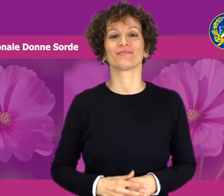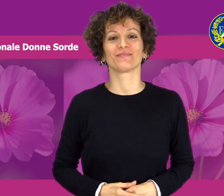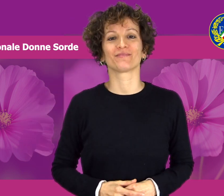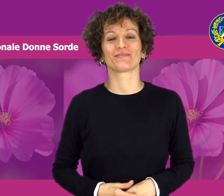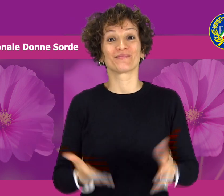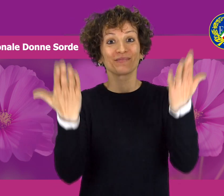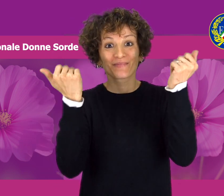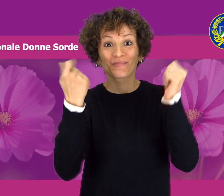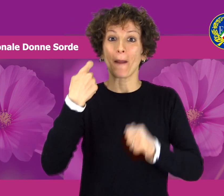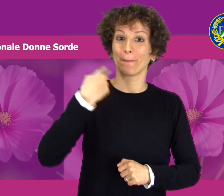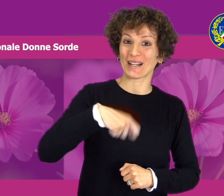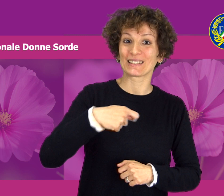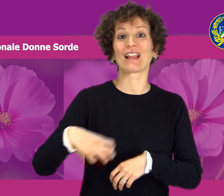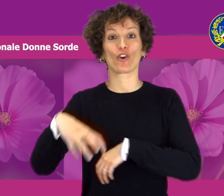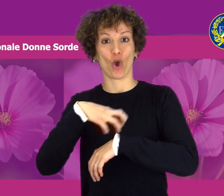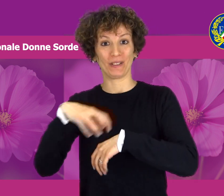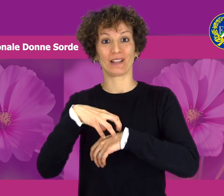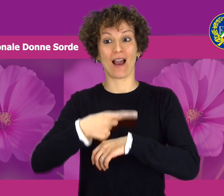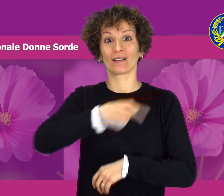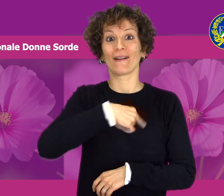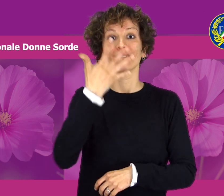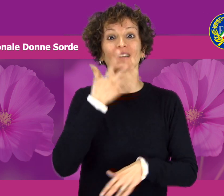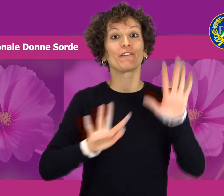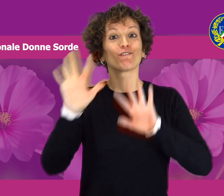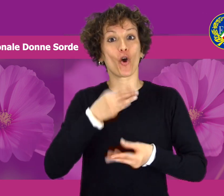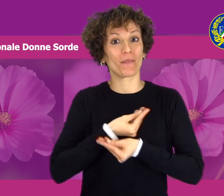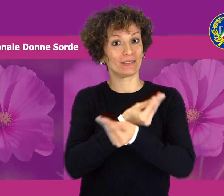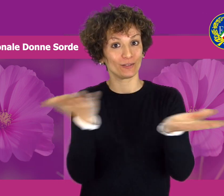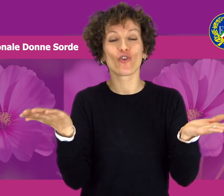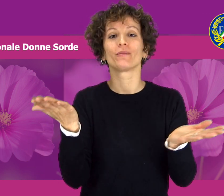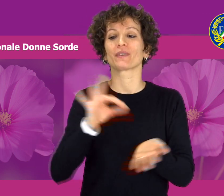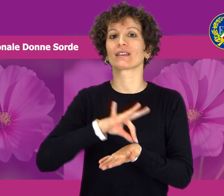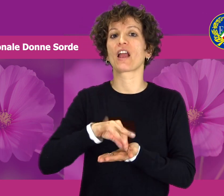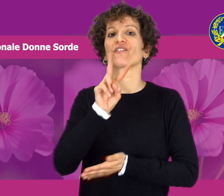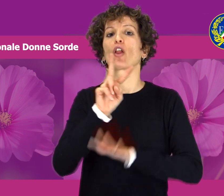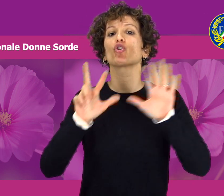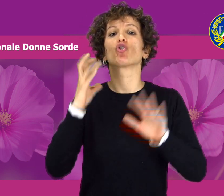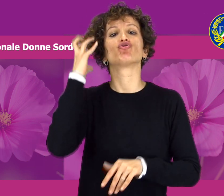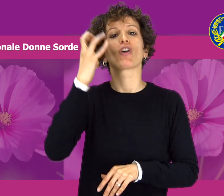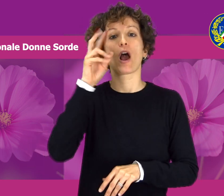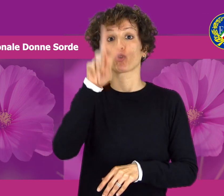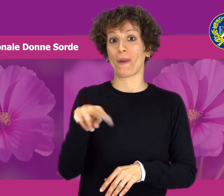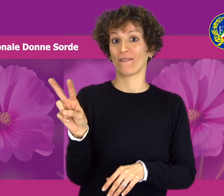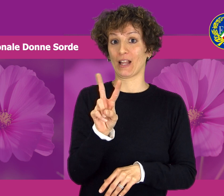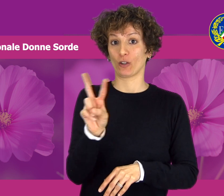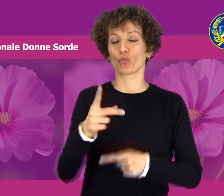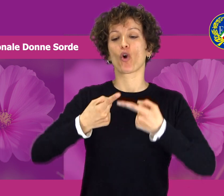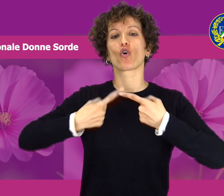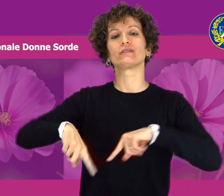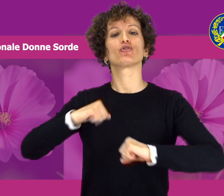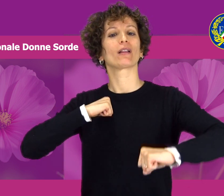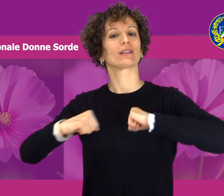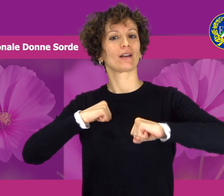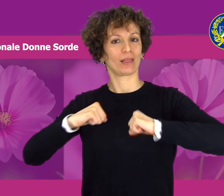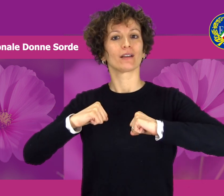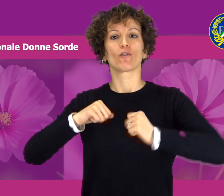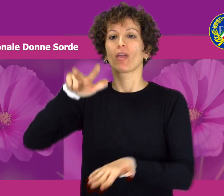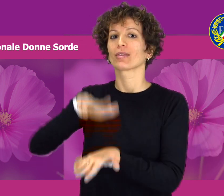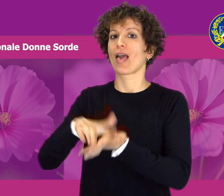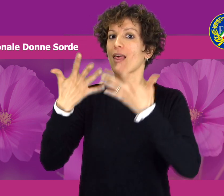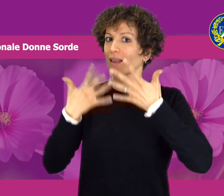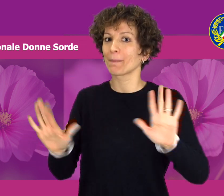Egregi Presidenti e Commissari, con la presente, Vi informiamo che in data 28 gennaio 2022 il Consiglio Direttivo ha deliberato l’istituzione